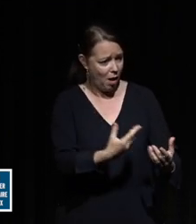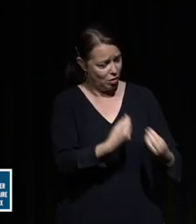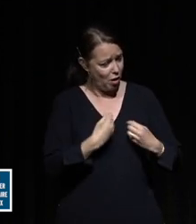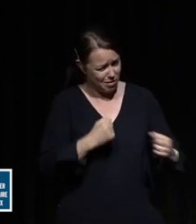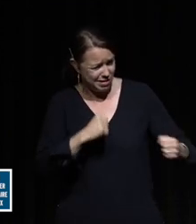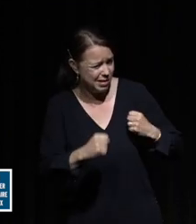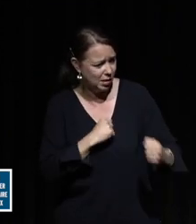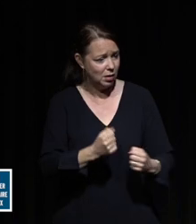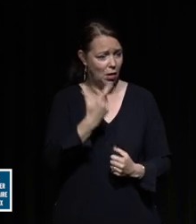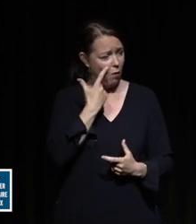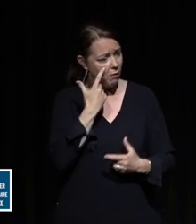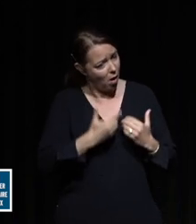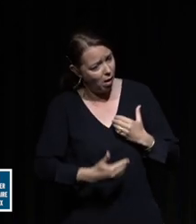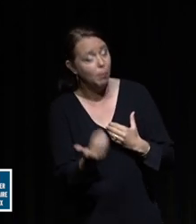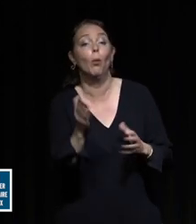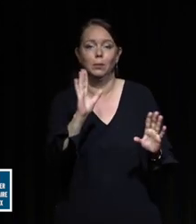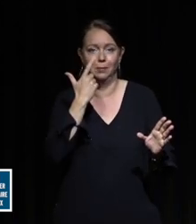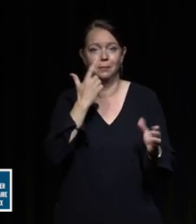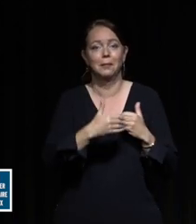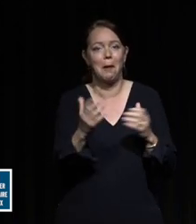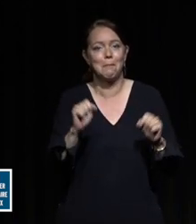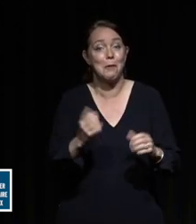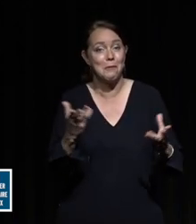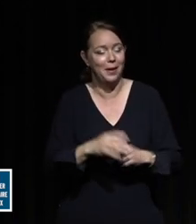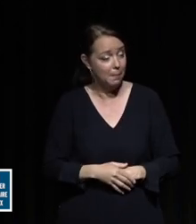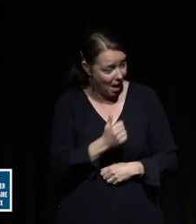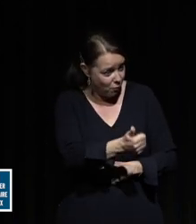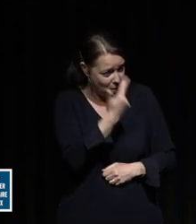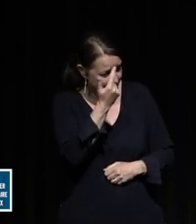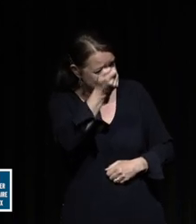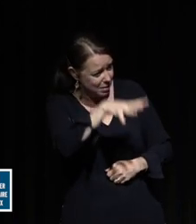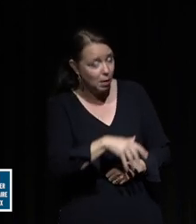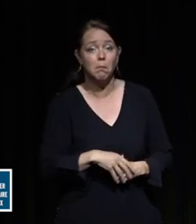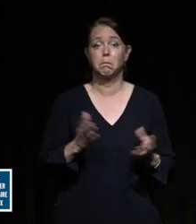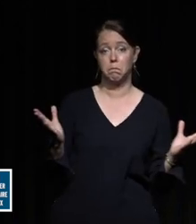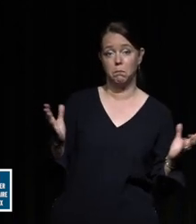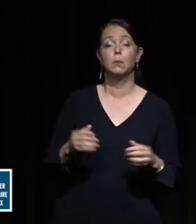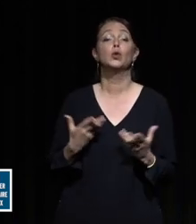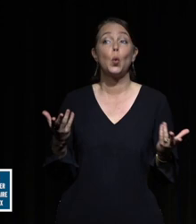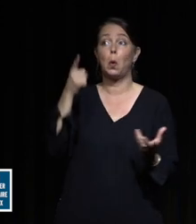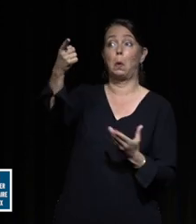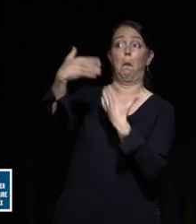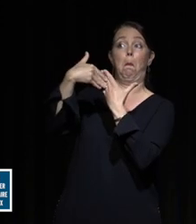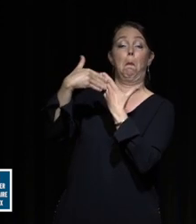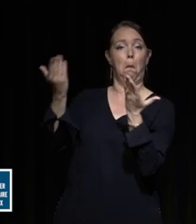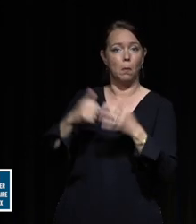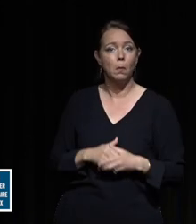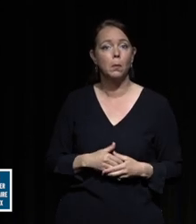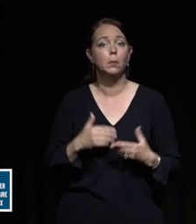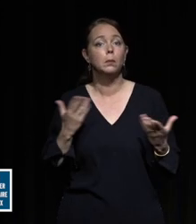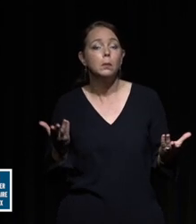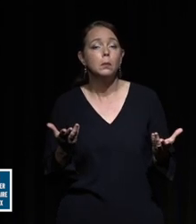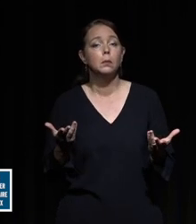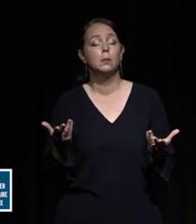arrive à faire un sortie de là mais innover et donc comme on a passé ça finalement on est passé